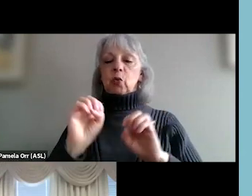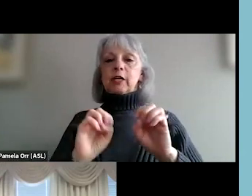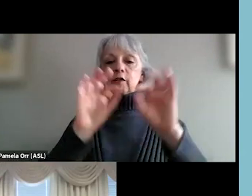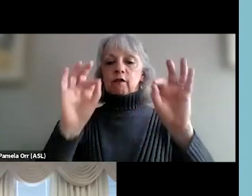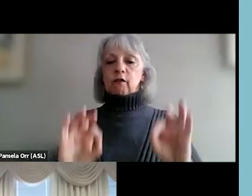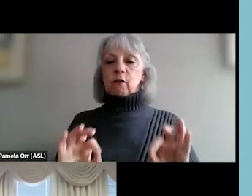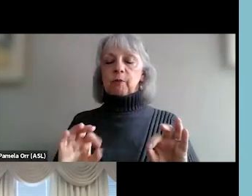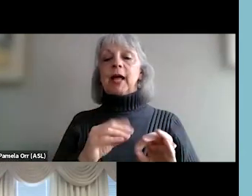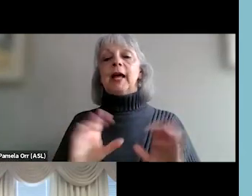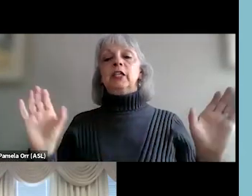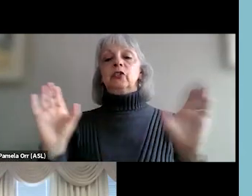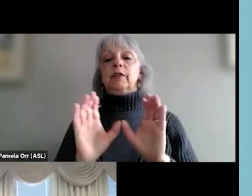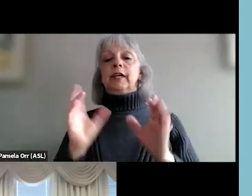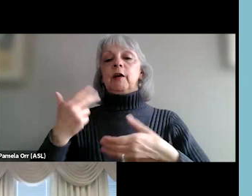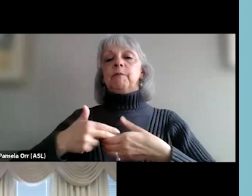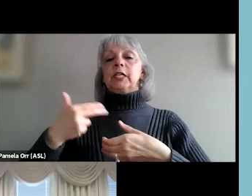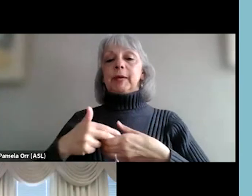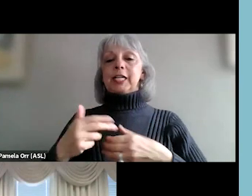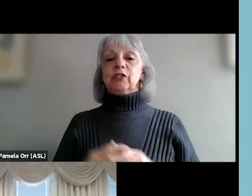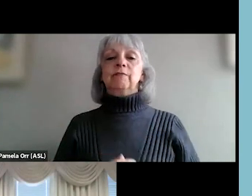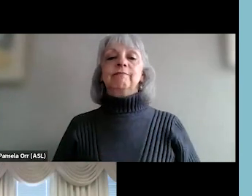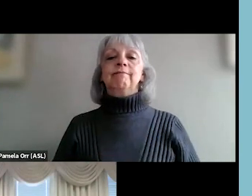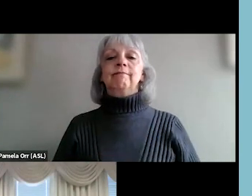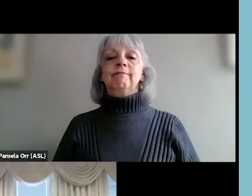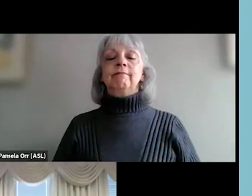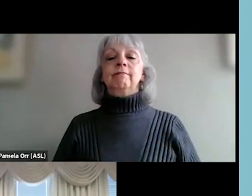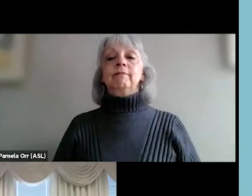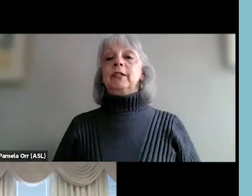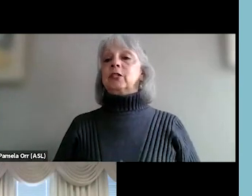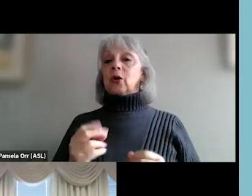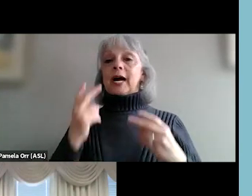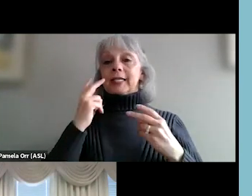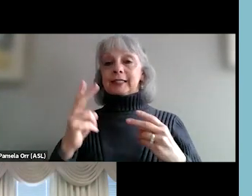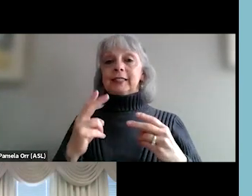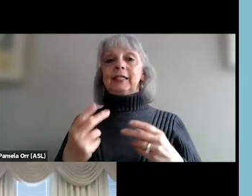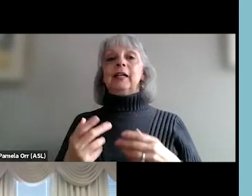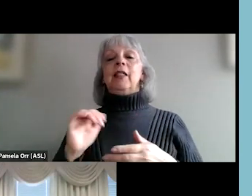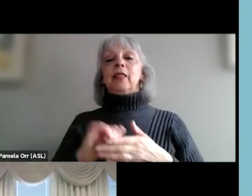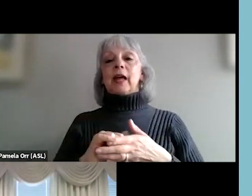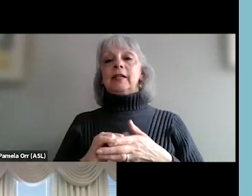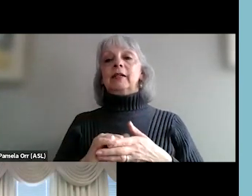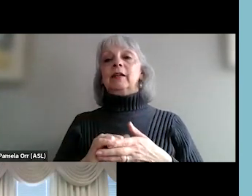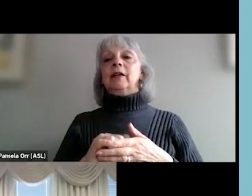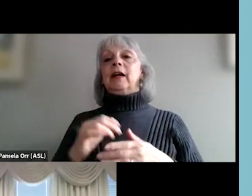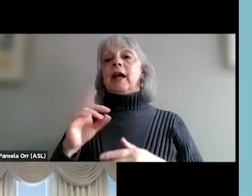y tendrán un certificado de participación. Veo que nos acompaña la almirante Levine.